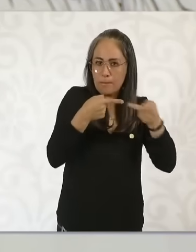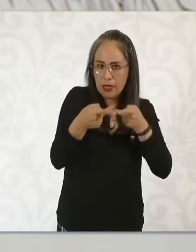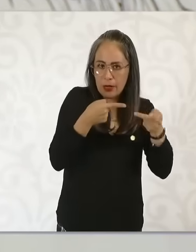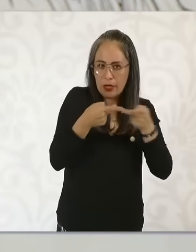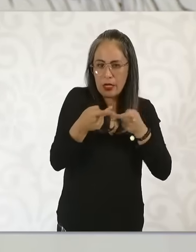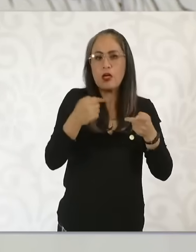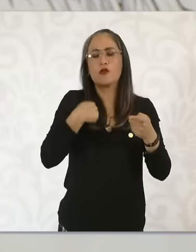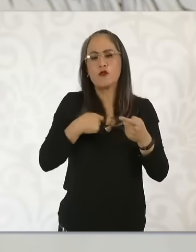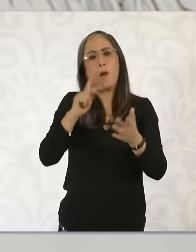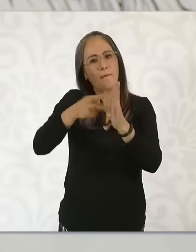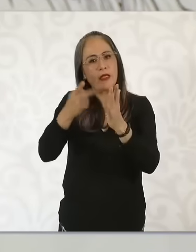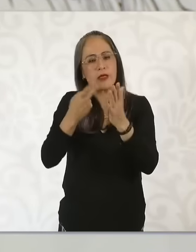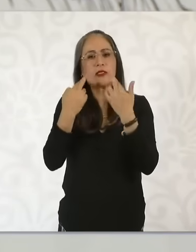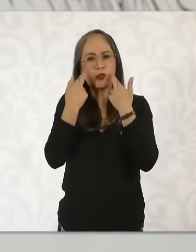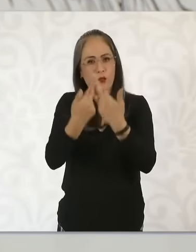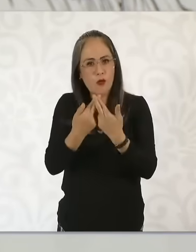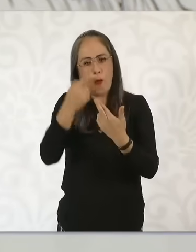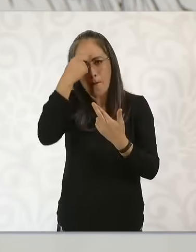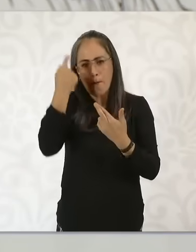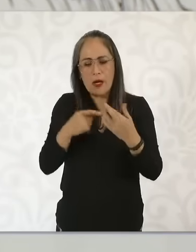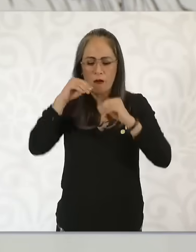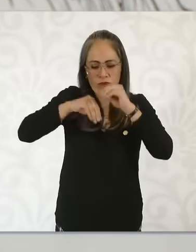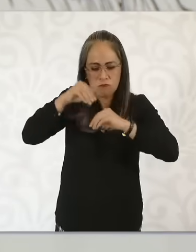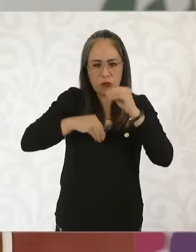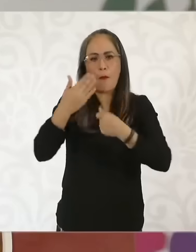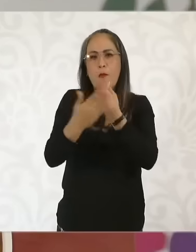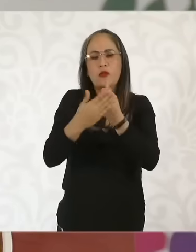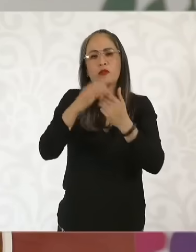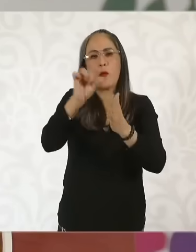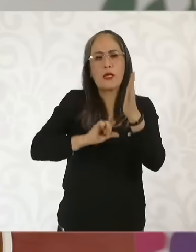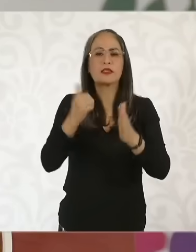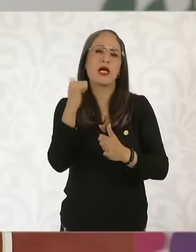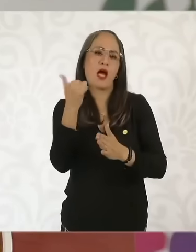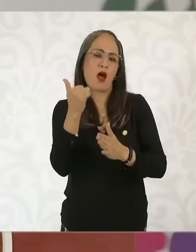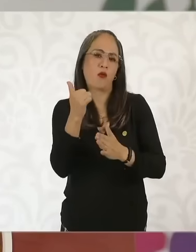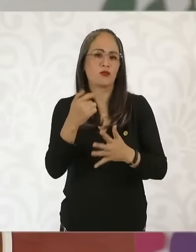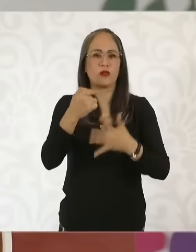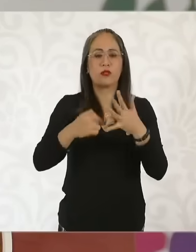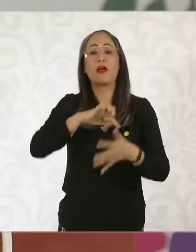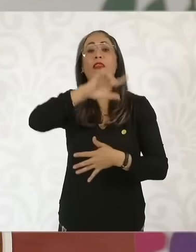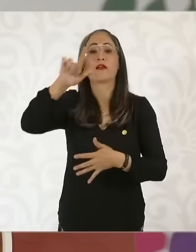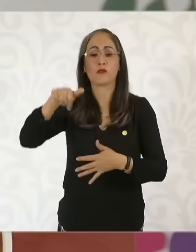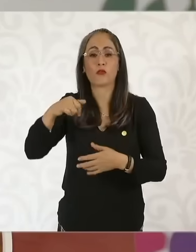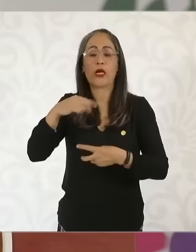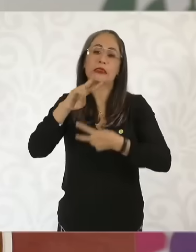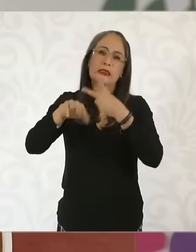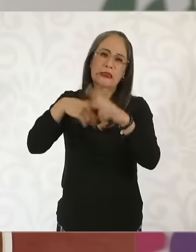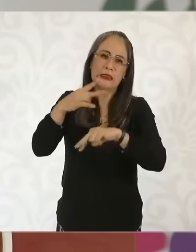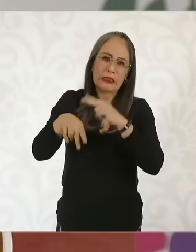reuniones relacionadas con ello para planear bien en agosto y después vamos a Guanajuato, creo, y